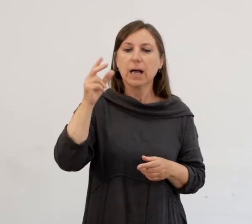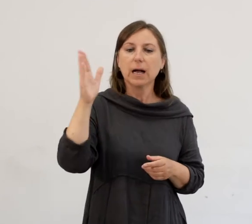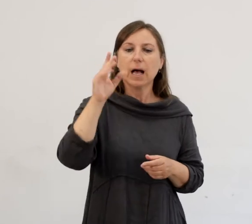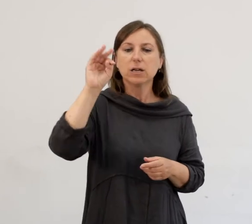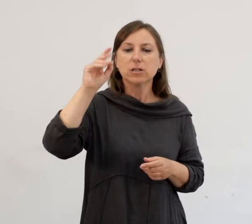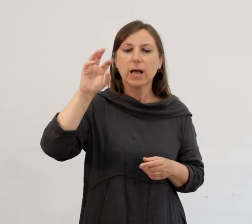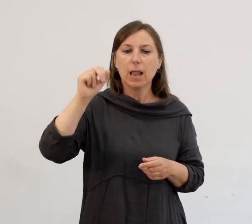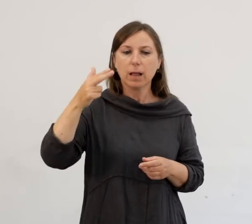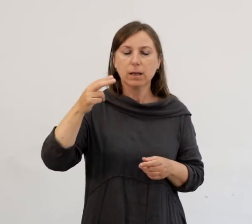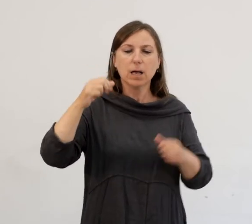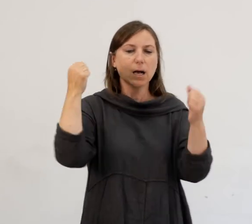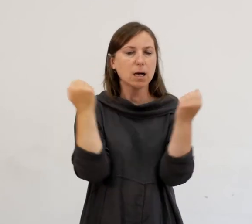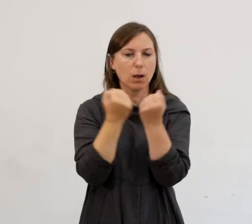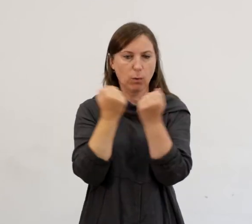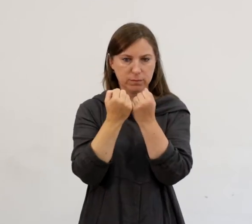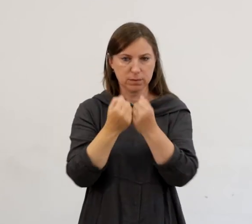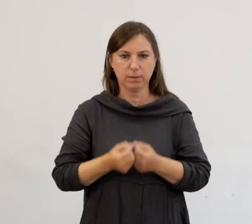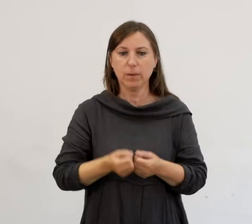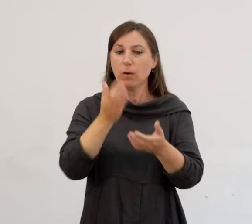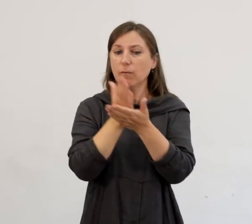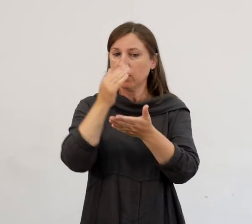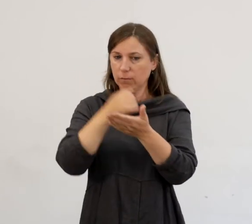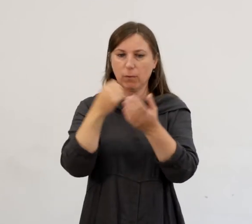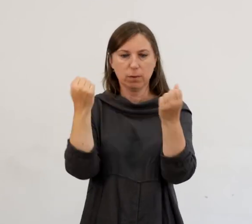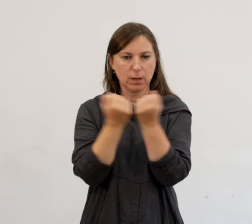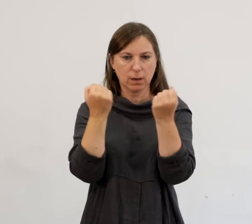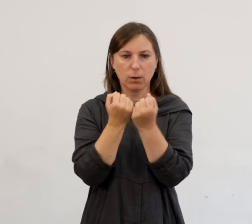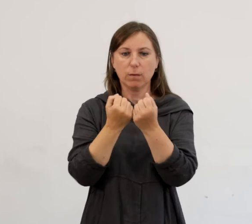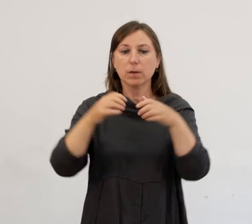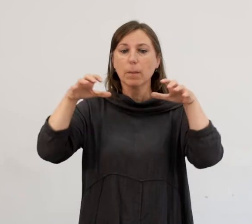krakowski, prezes Komisji Wojskowej Koronnej.